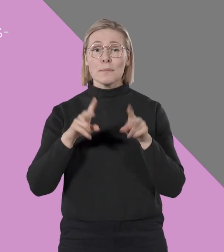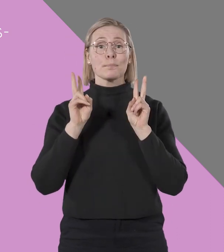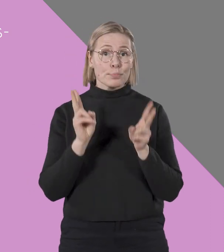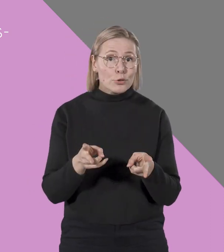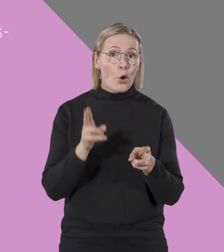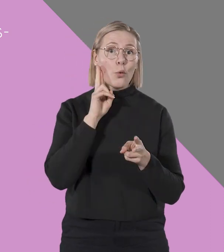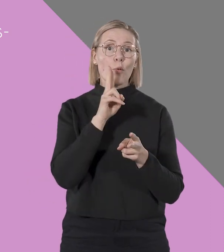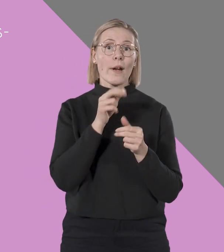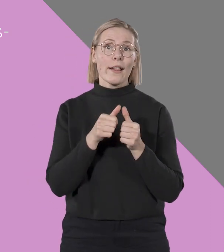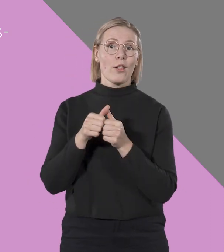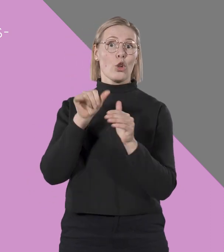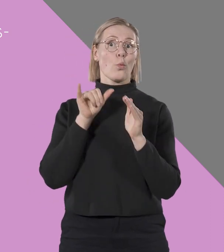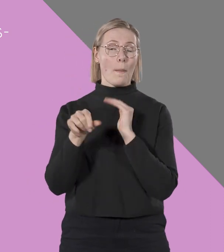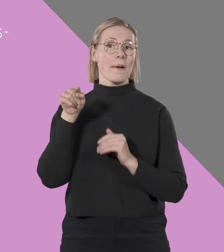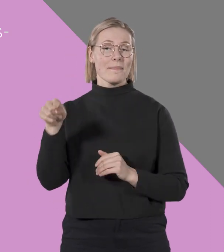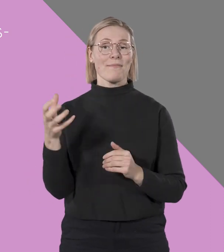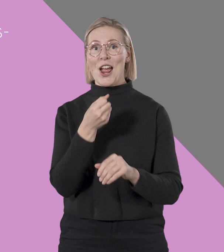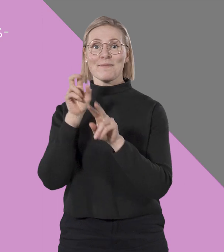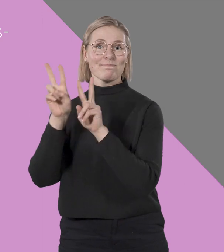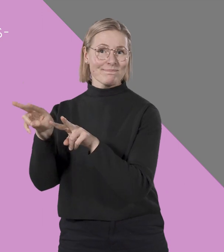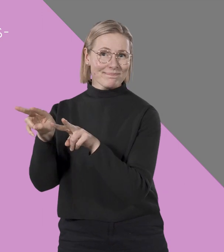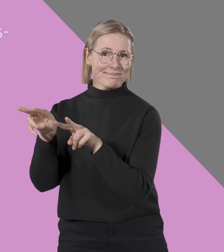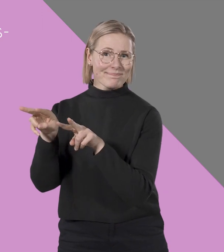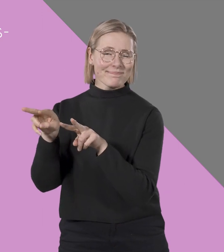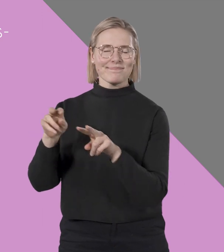sekä Kuurojen Liiton YouTube-kanavan kautta.